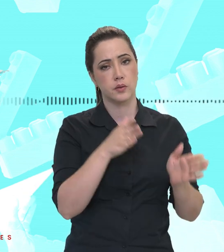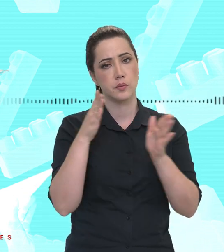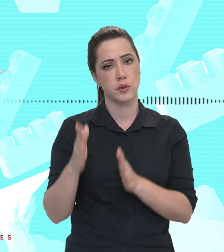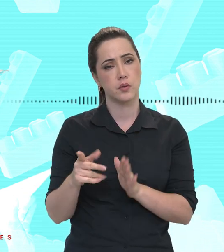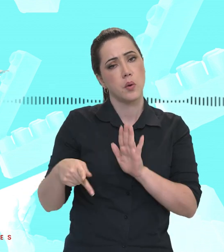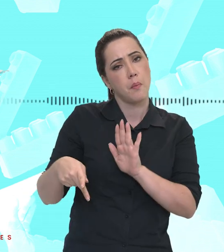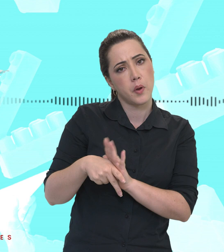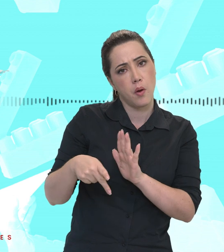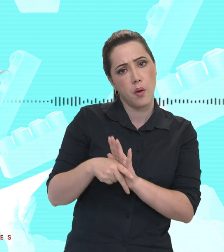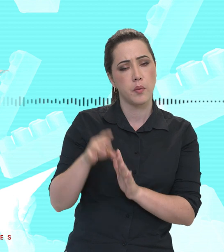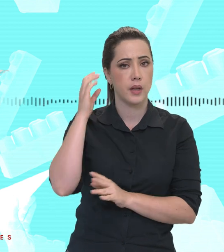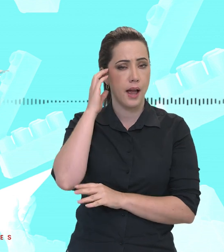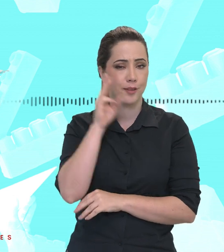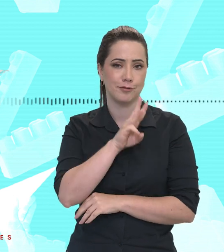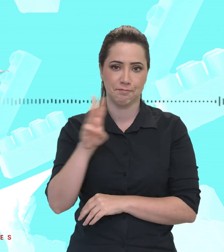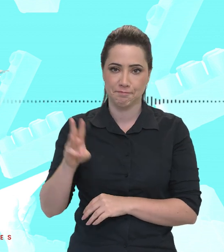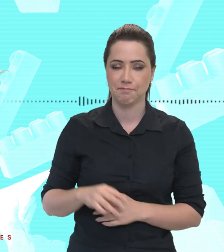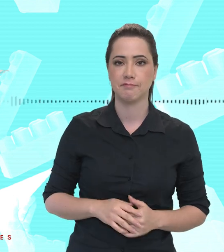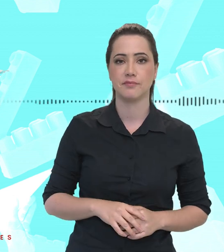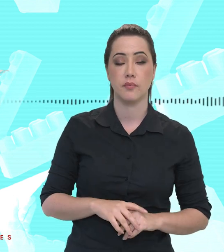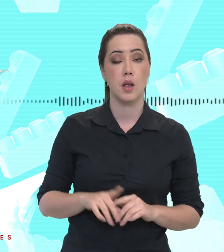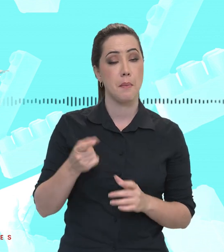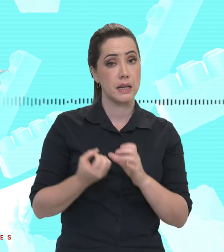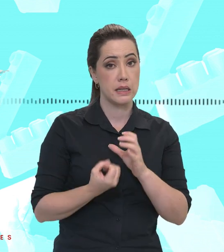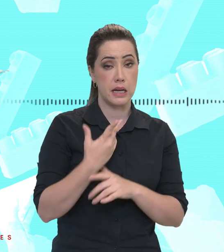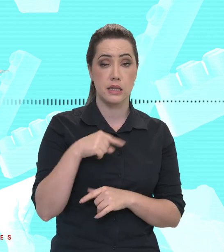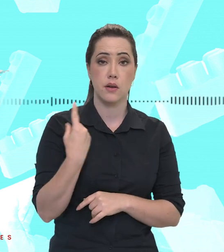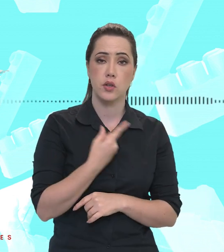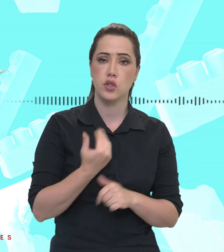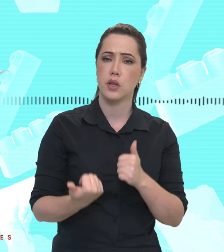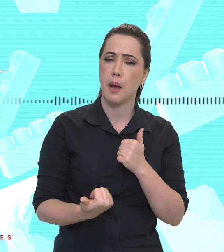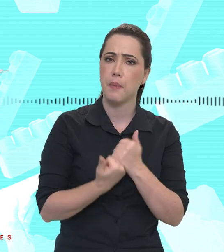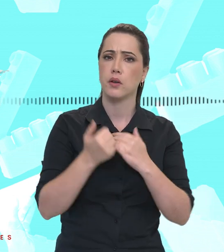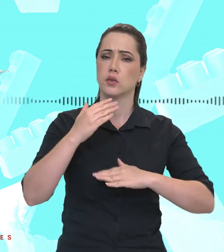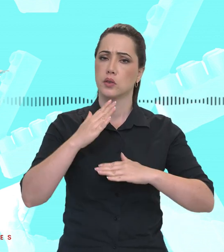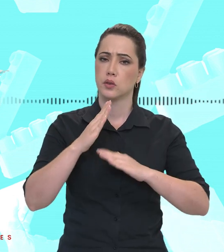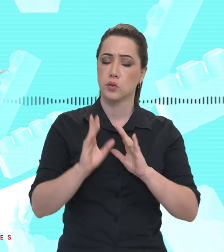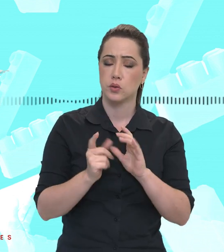podcast original da Radioagência Nacional. [Leyberson 11] Para a criação do Histórias Raras, contamos com o apoio de produção